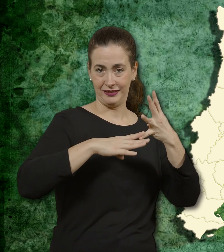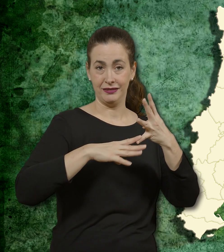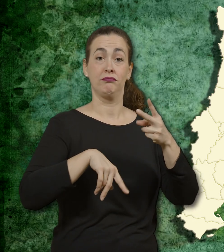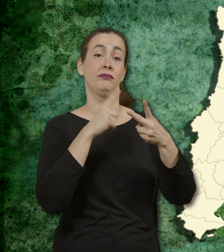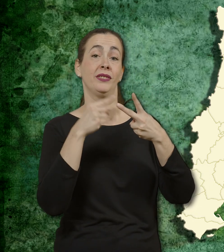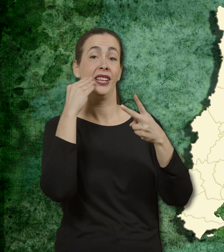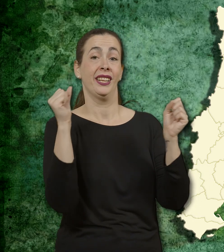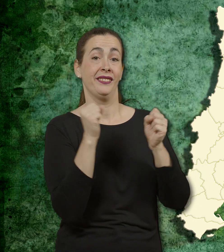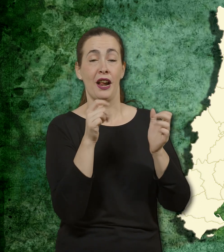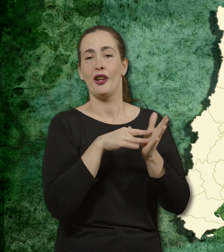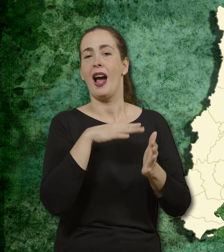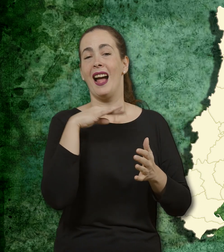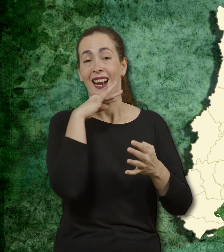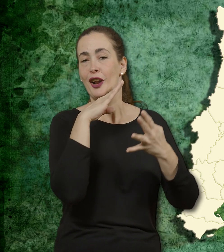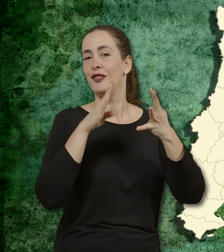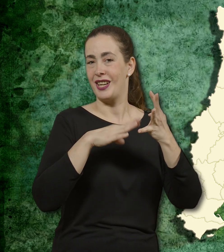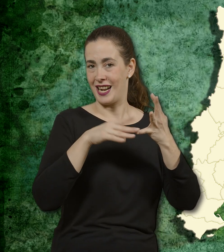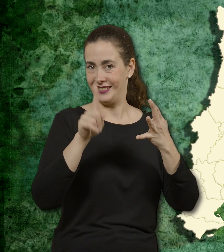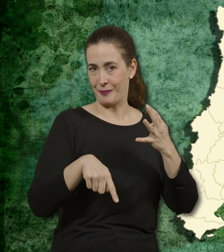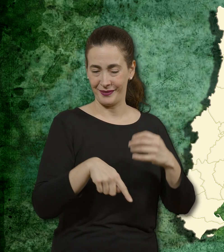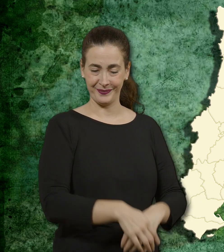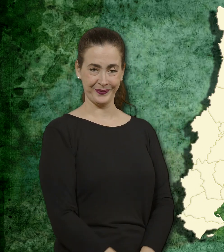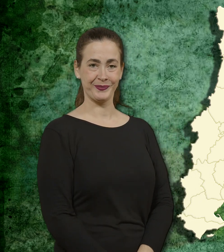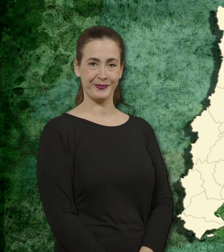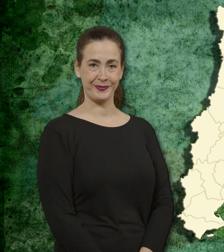festa major d’hivern finals de gener.